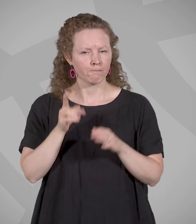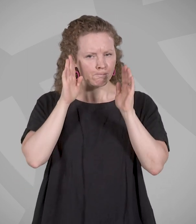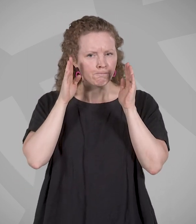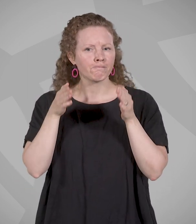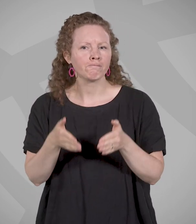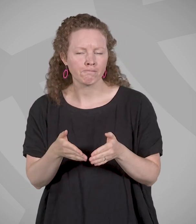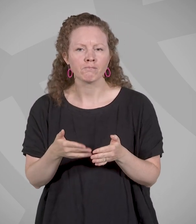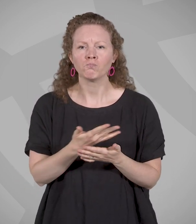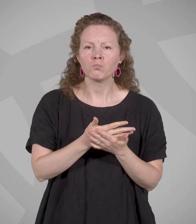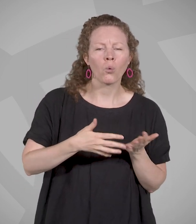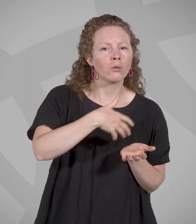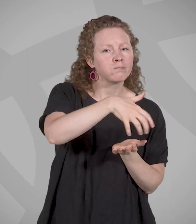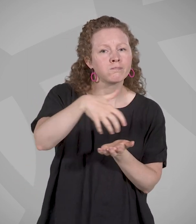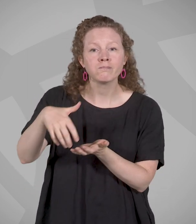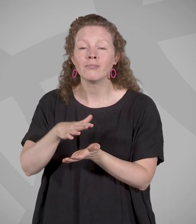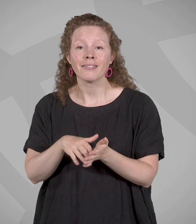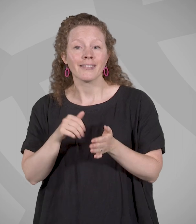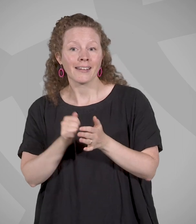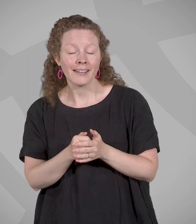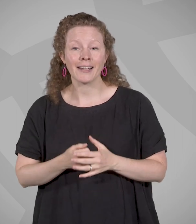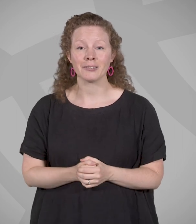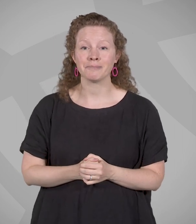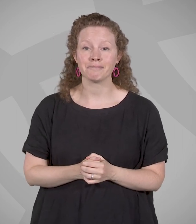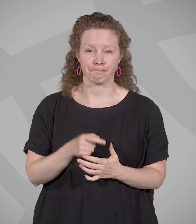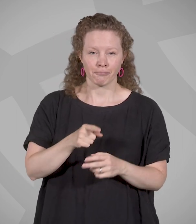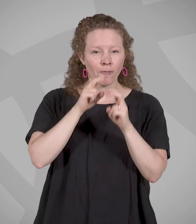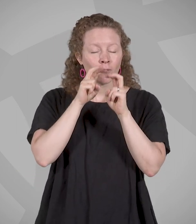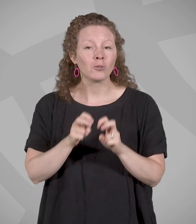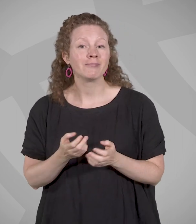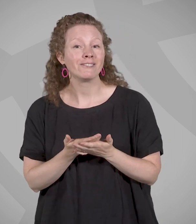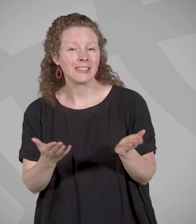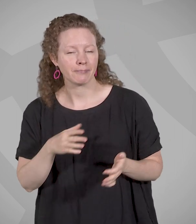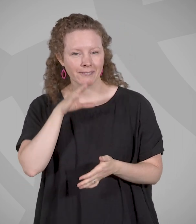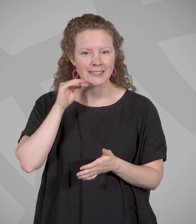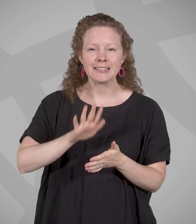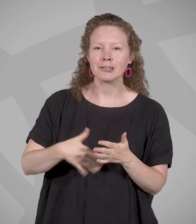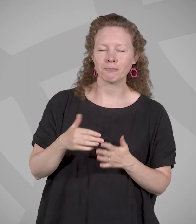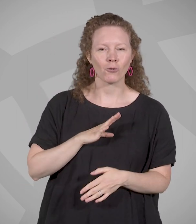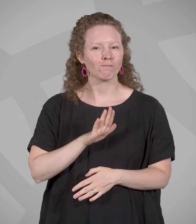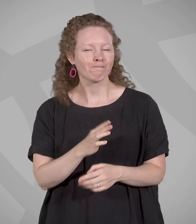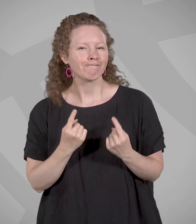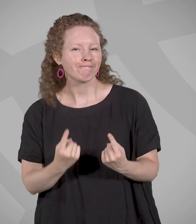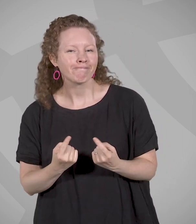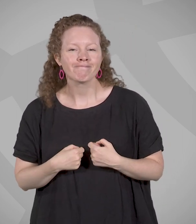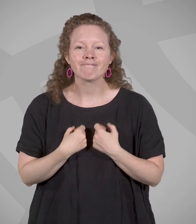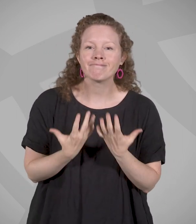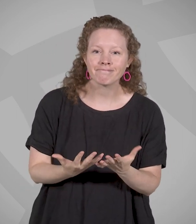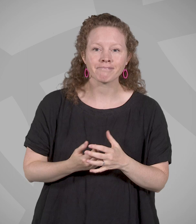Tutkimus keskittyi pääasiassa kielen sanastoon (viittomavarastoon). Tutkimus paljasti kielen monia ainutlaatuisia piirteitä,